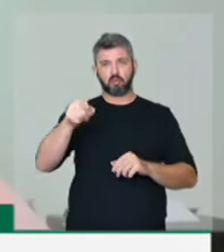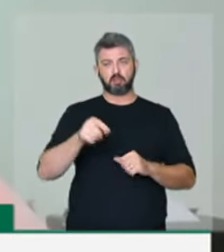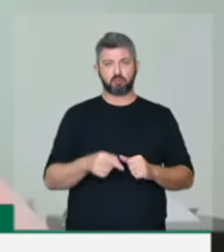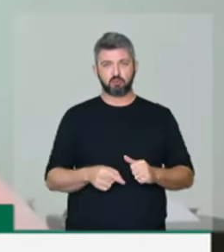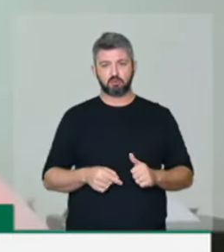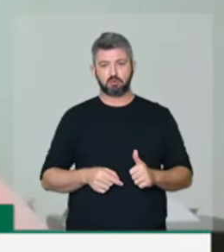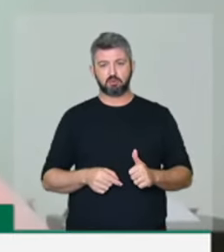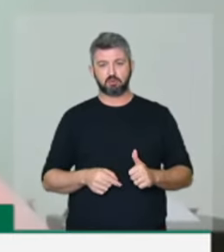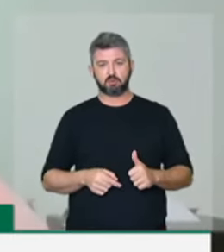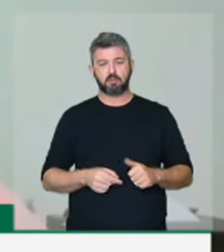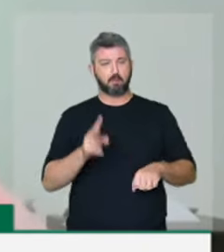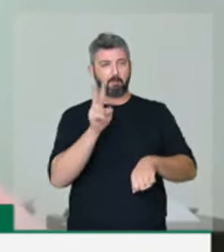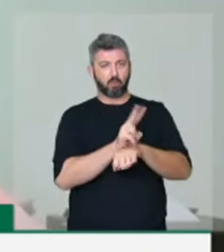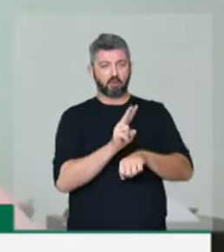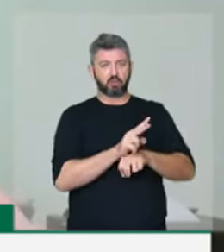EU QUERIA REFORÇAR AQUI EM